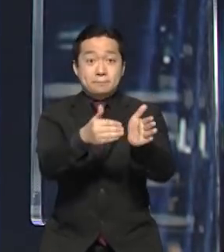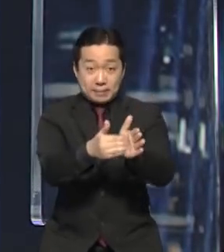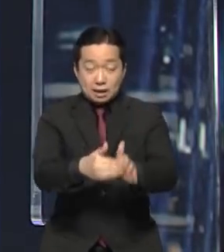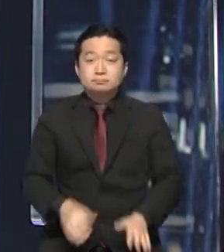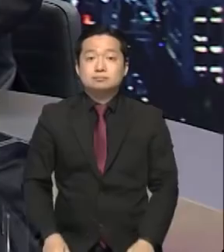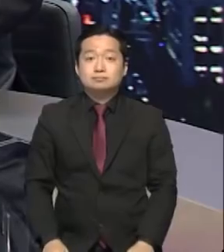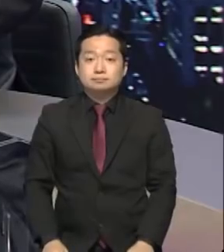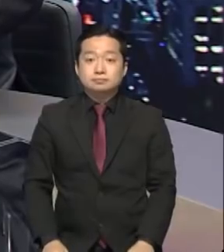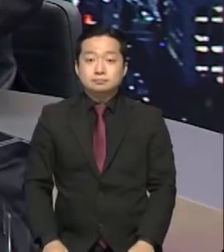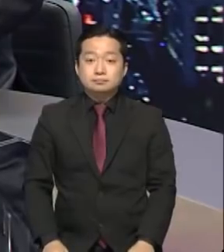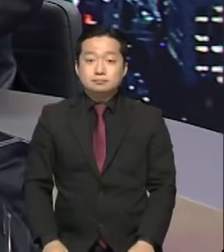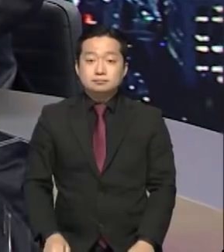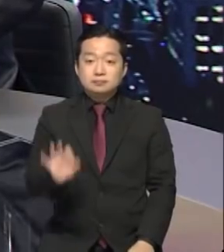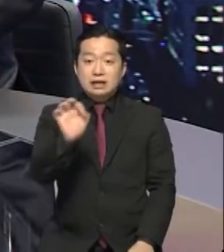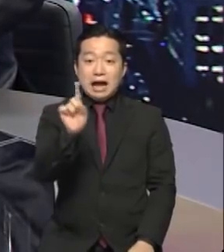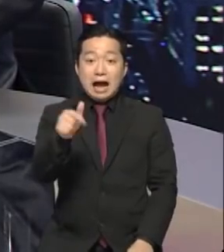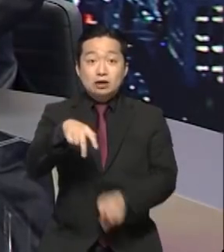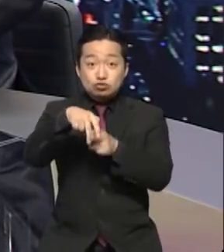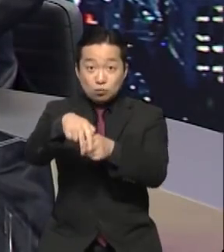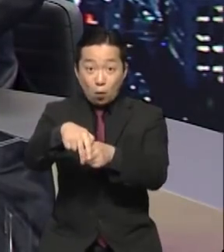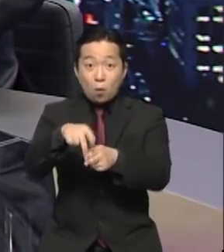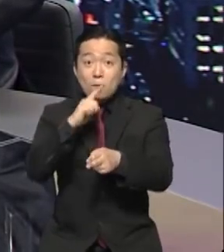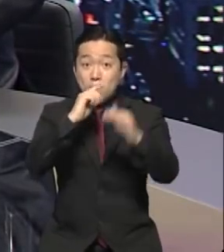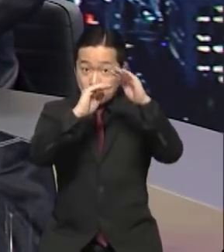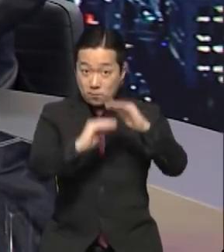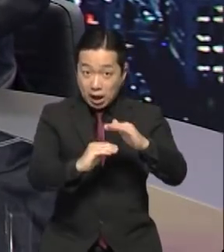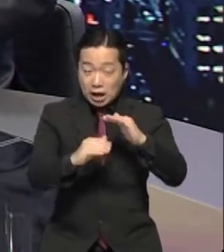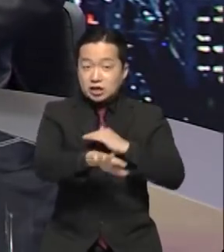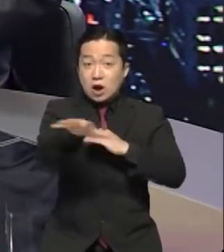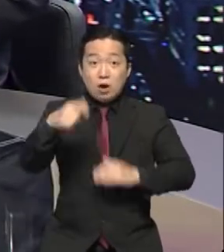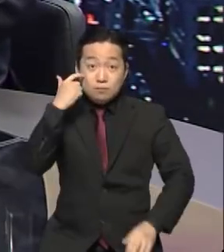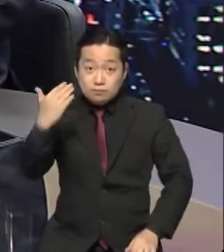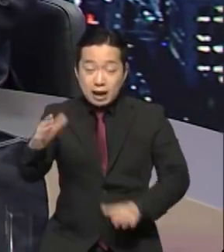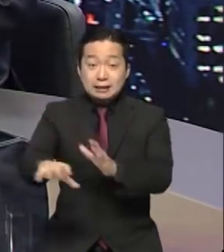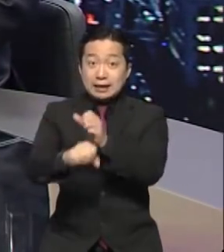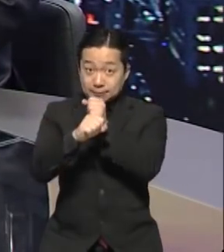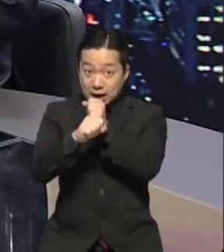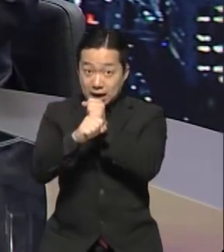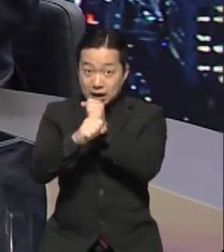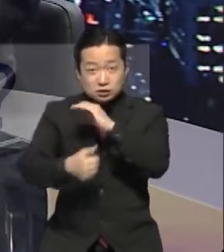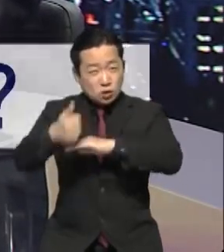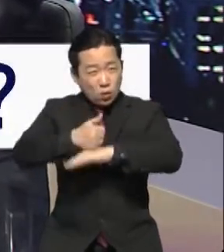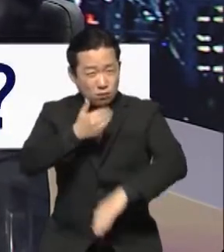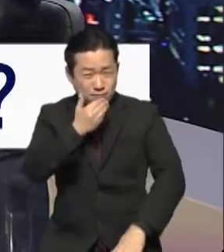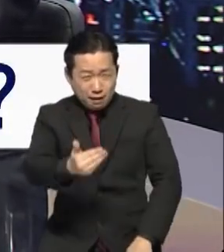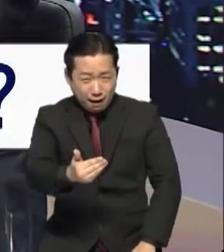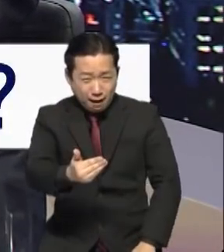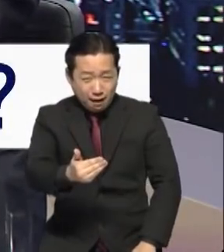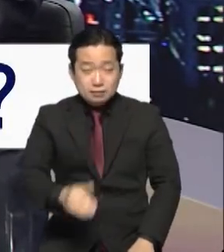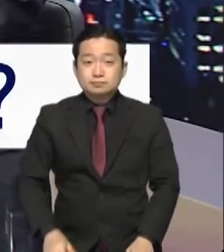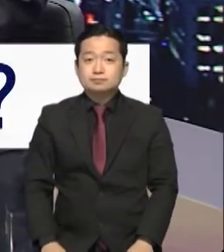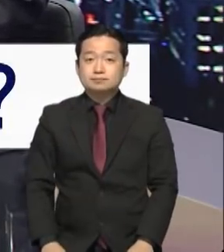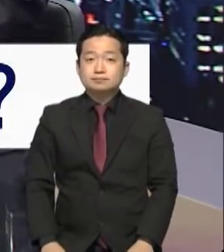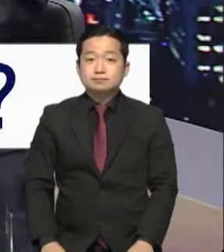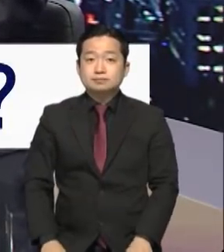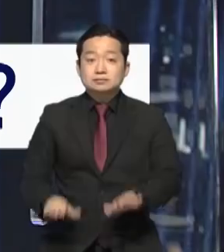(앵커) 그럼 안철수 후보가 말한 여론조사 단일화 성사되겠습니까? 양당 간 이제 협의는 진행이 되겠지만